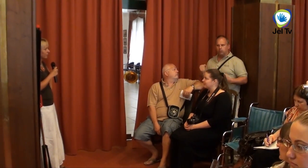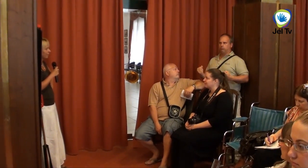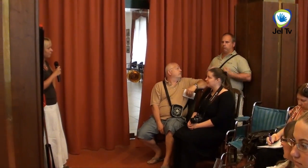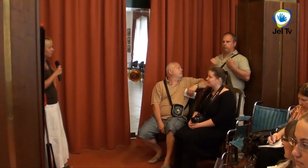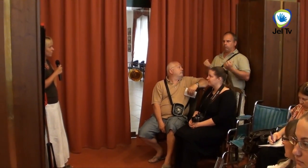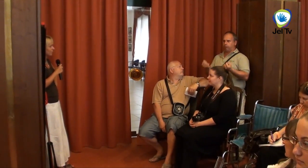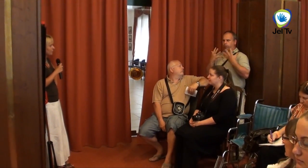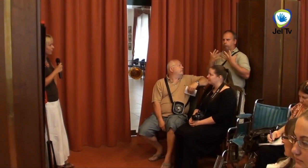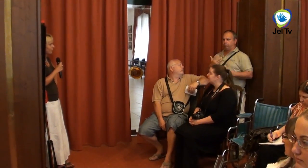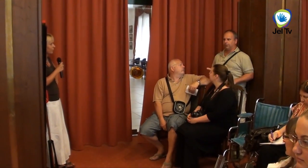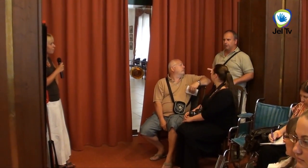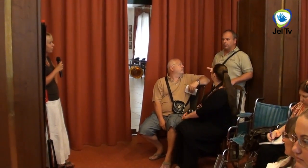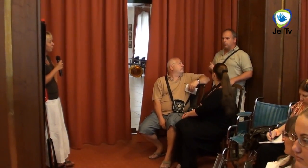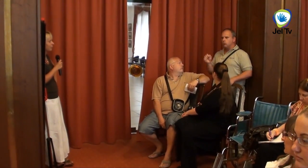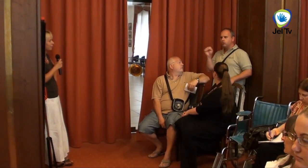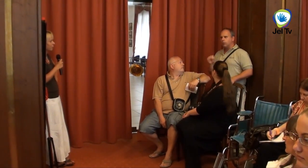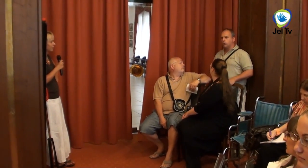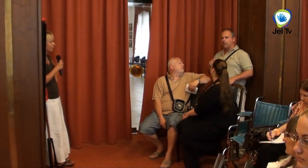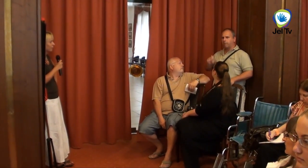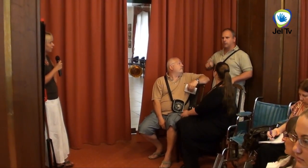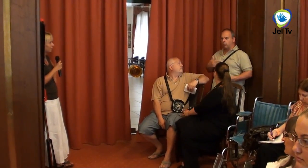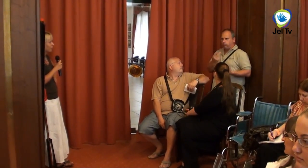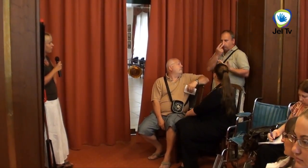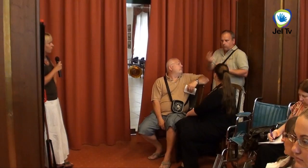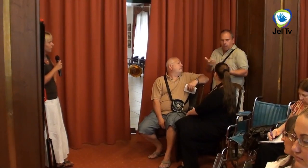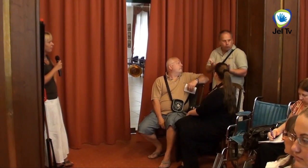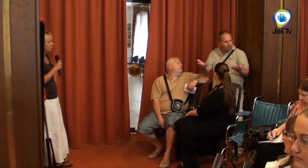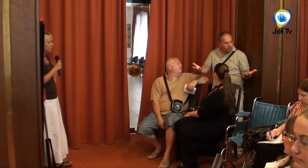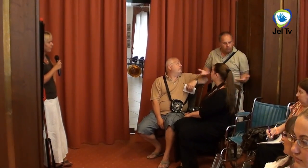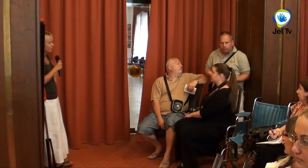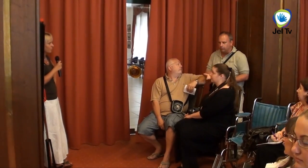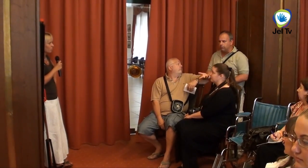Megdöbbentem azon, hogy egyetlen SINOSZ képviselőt sem látok itt. 6 02:01 --> 02:07 Szeretném kérdezni, hogy van-e kapcsolat a SINOSZ-szal, volt-e valamilyen kommunikációs kapcsolat közöttük? Megtörtént már?